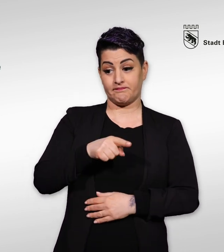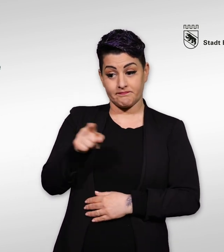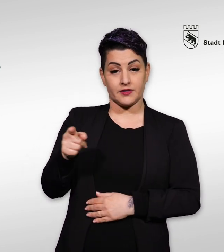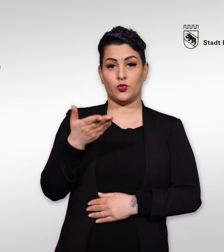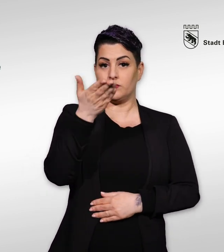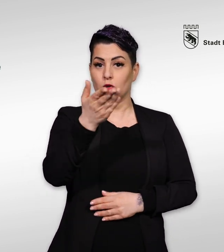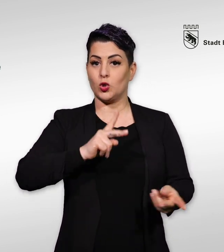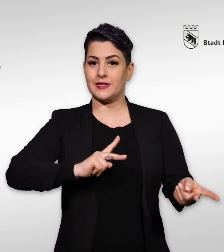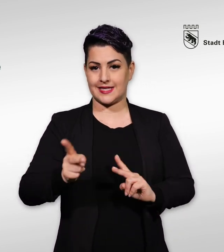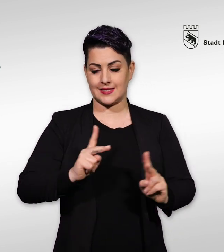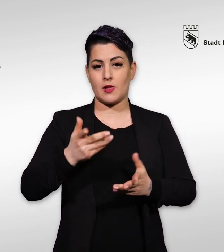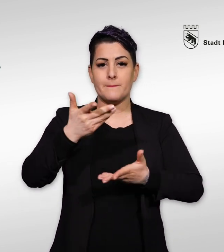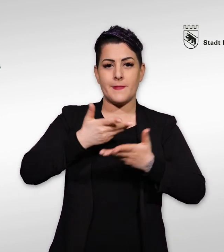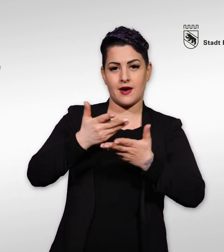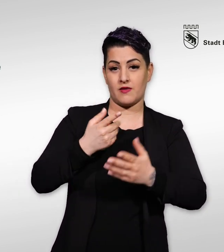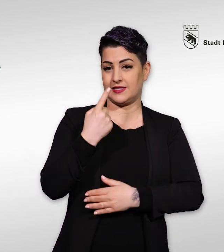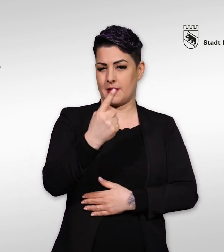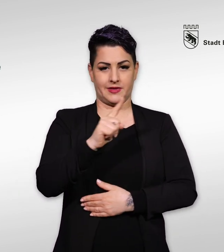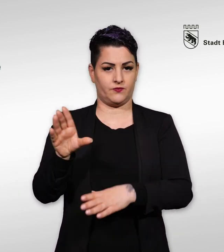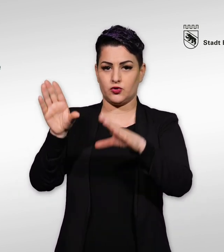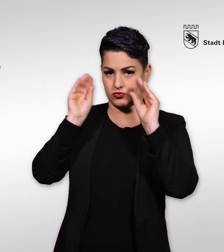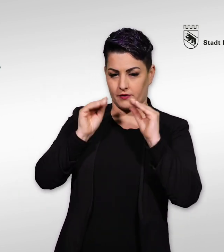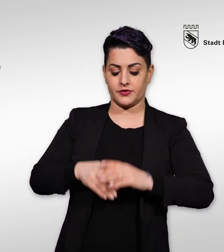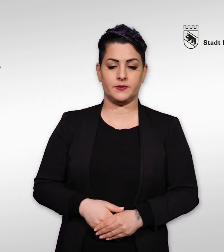Sie übersetzen und beraten Sie, wenn Sie etwas nicht verstehen.